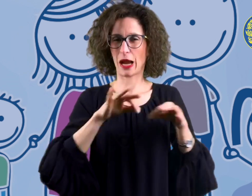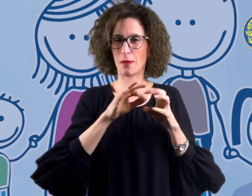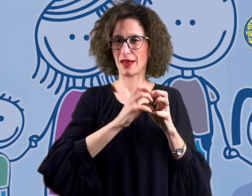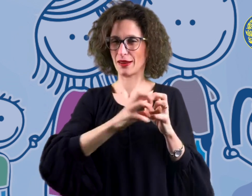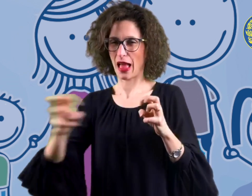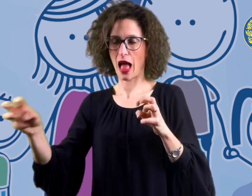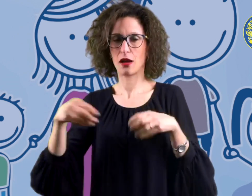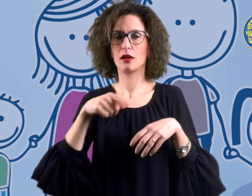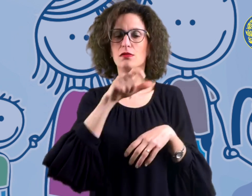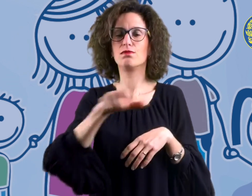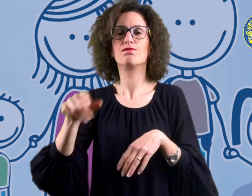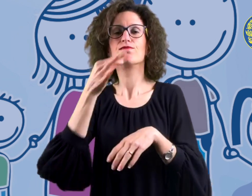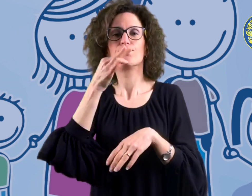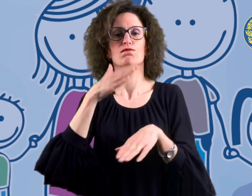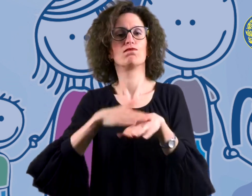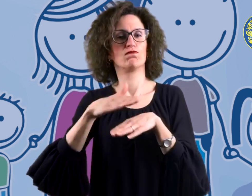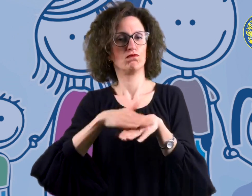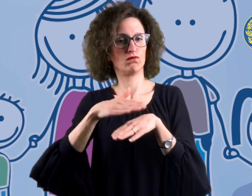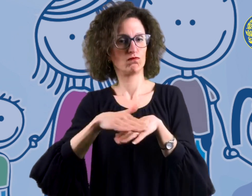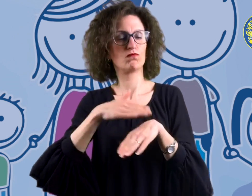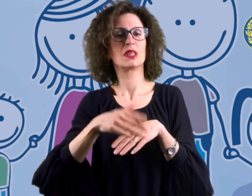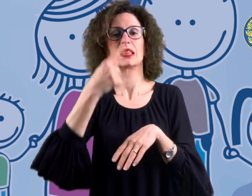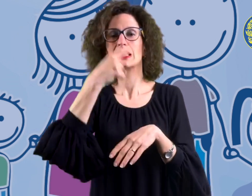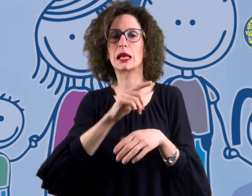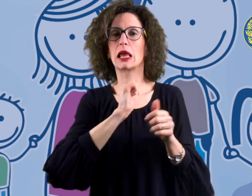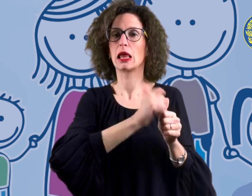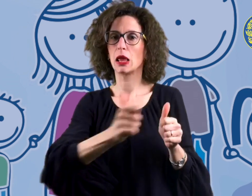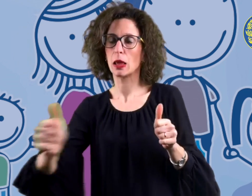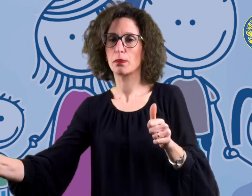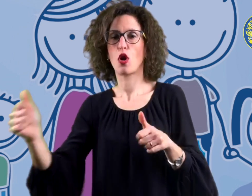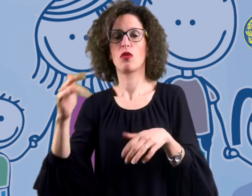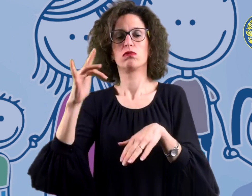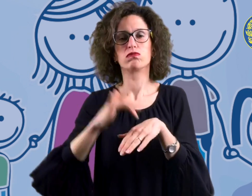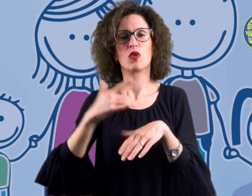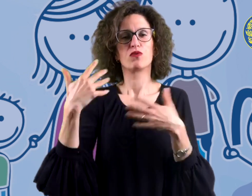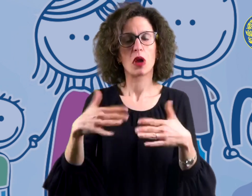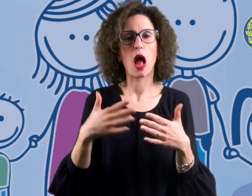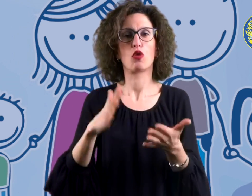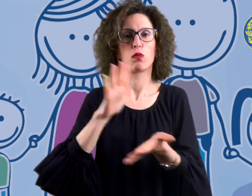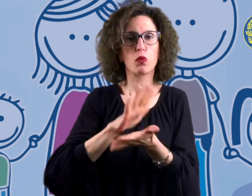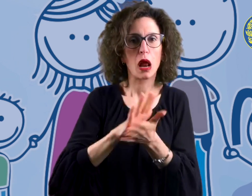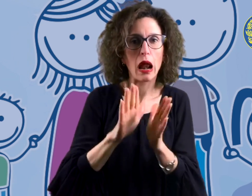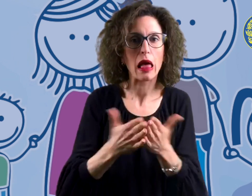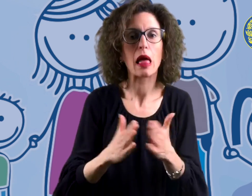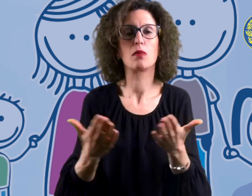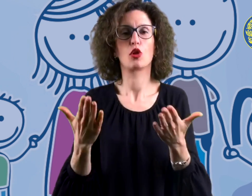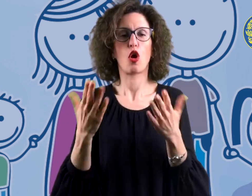durante i seminari in cui ci saranno relatori molto competenti e con esperienze in ogni campo che tratteranno con pubblicazioni di libri a riguardo e